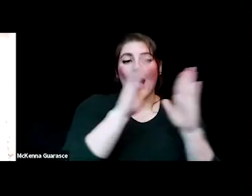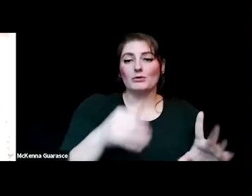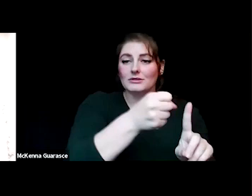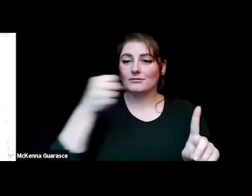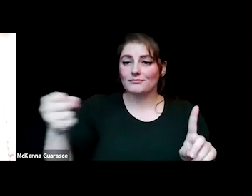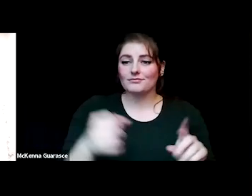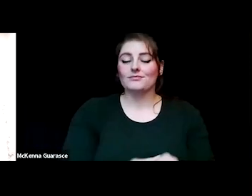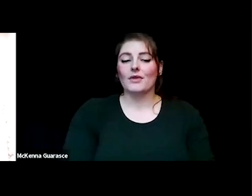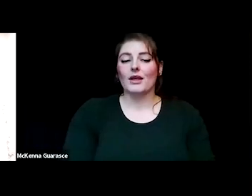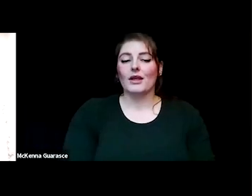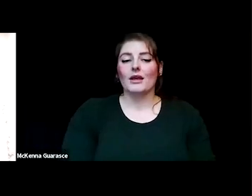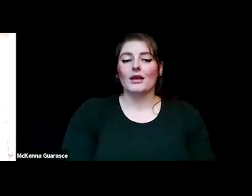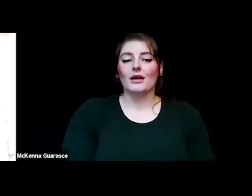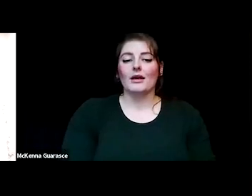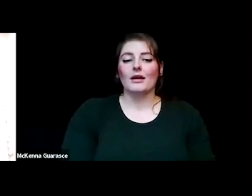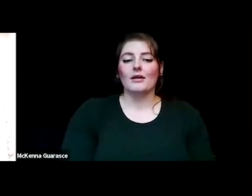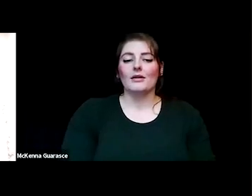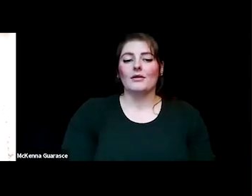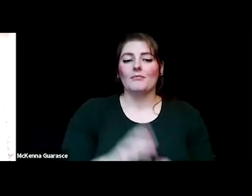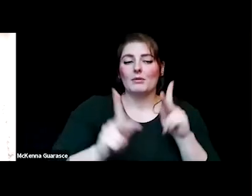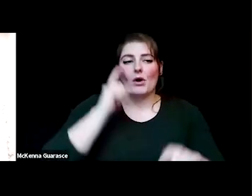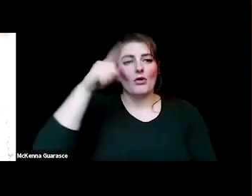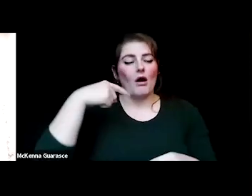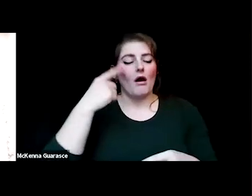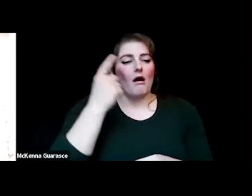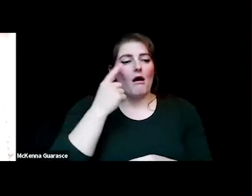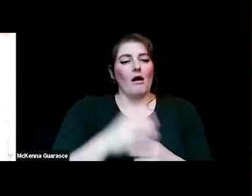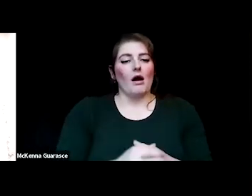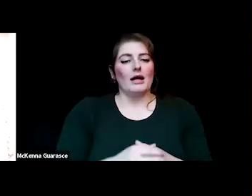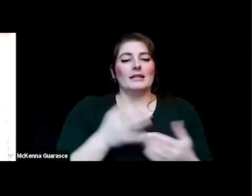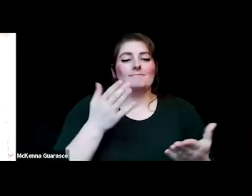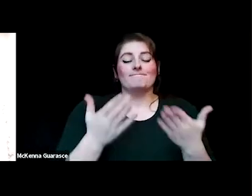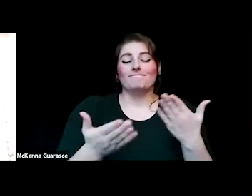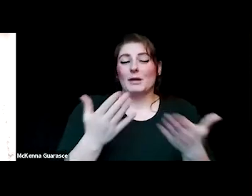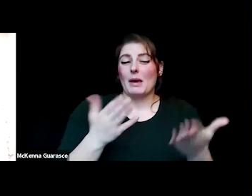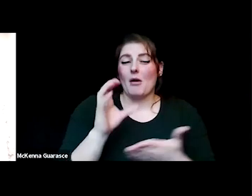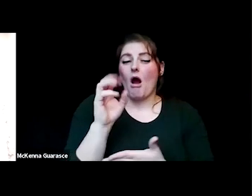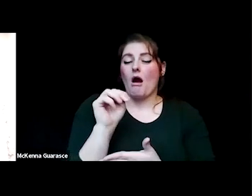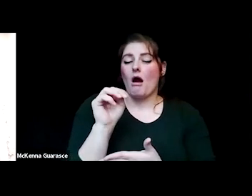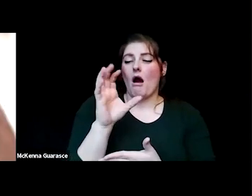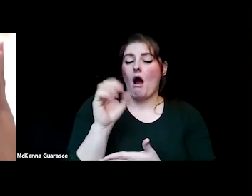la gente pensaba que podían contagiarse y estas no son solo dudas